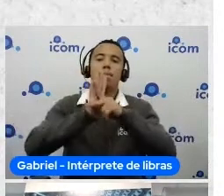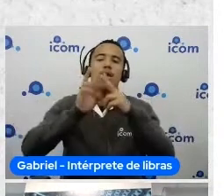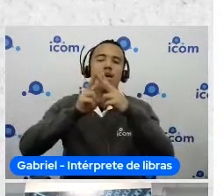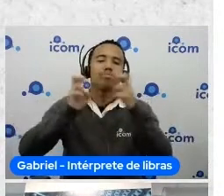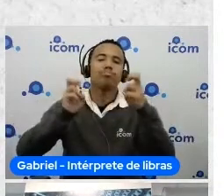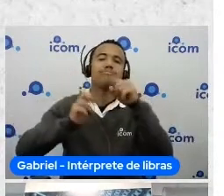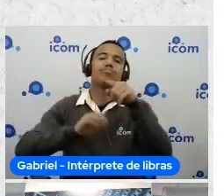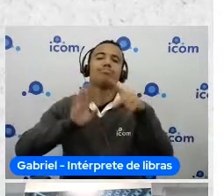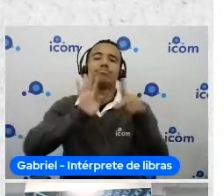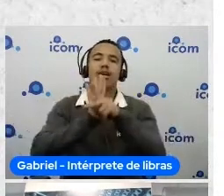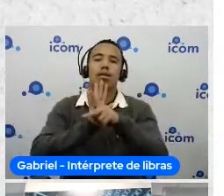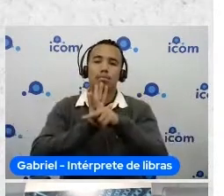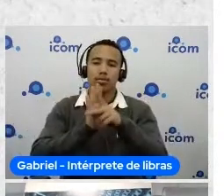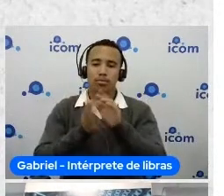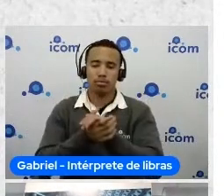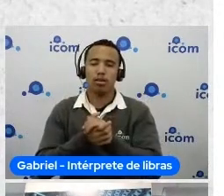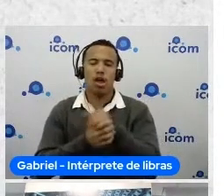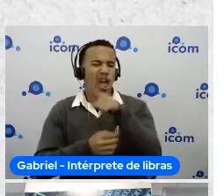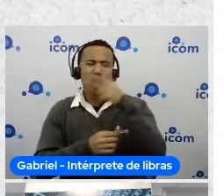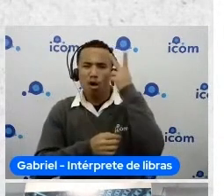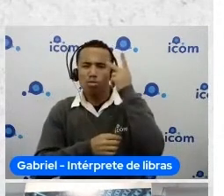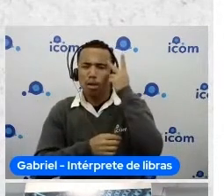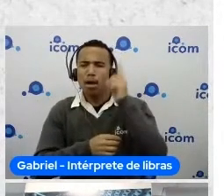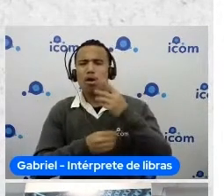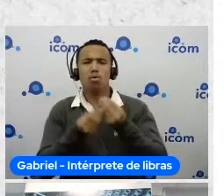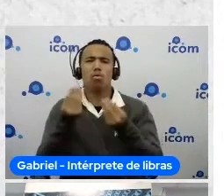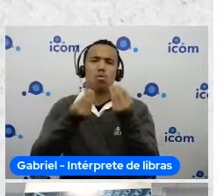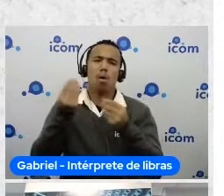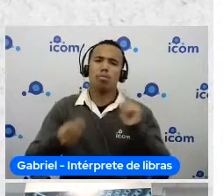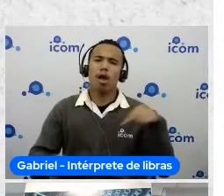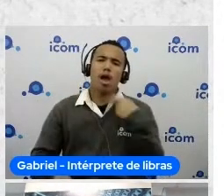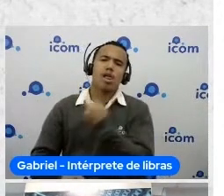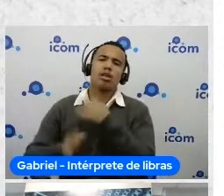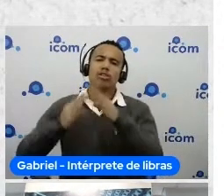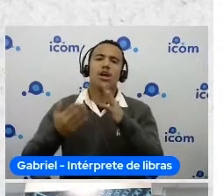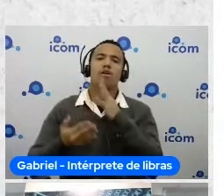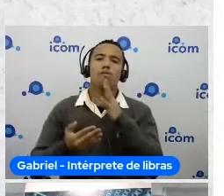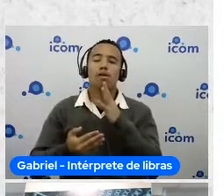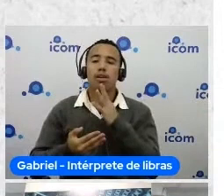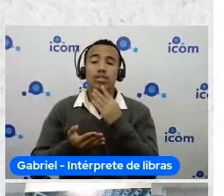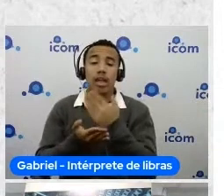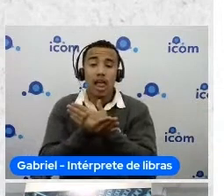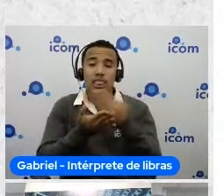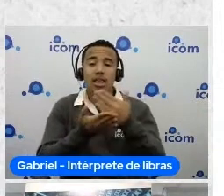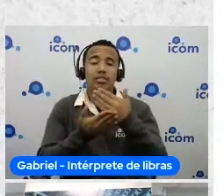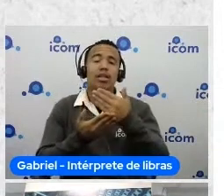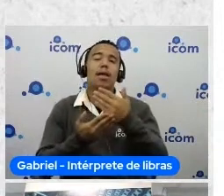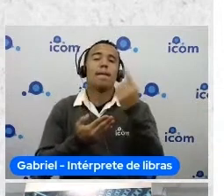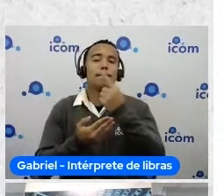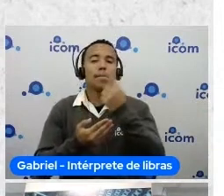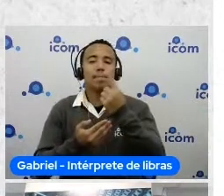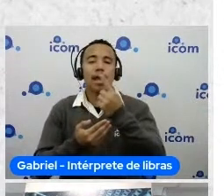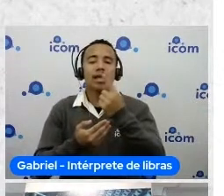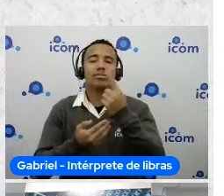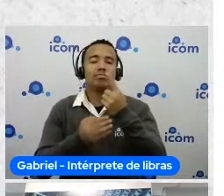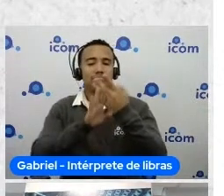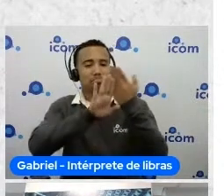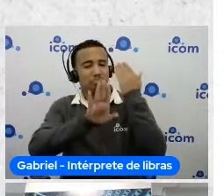O comum, como todos nós conhecemos aqui no site, deu início no primeiro trimestre de 2021 sendo